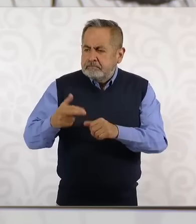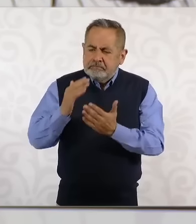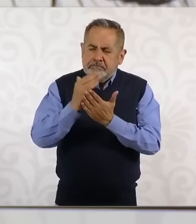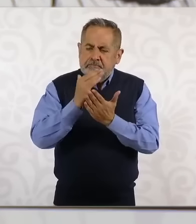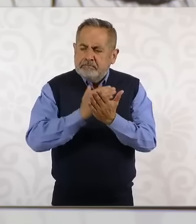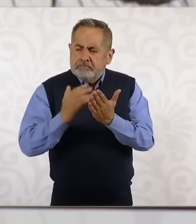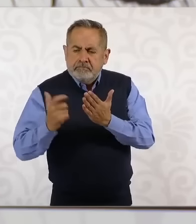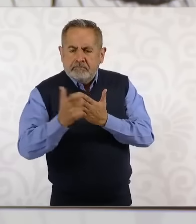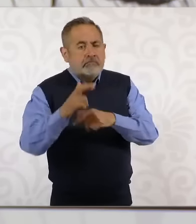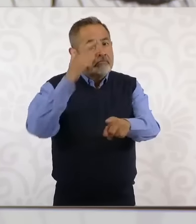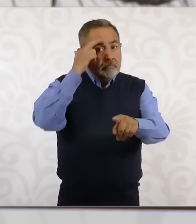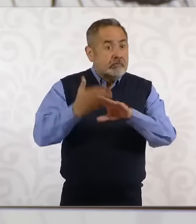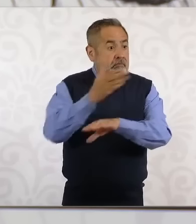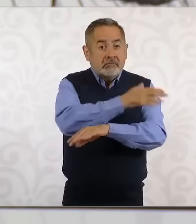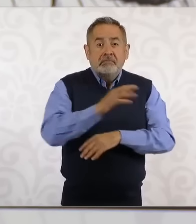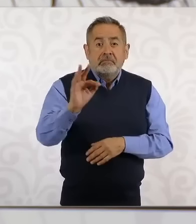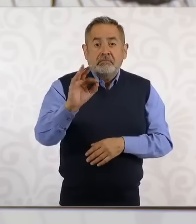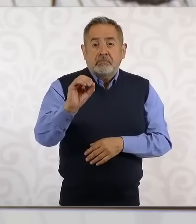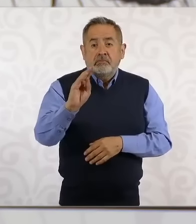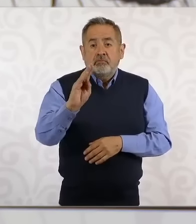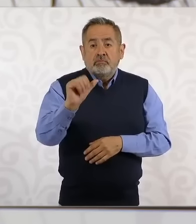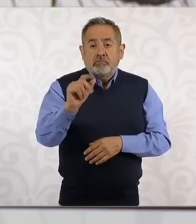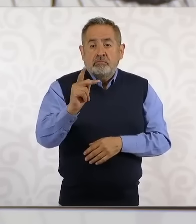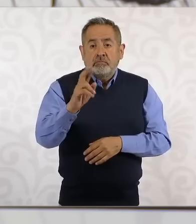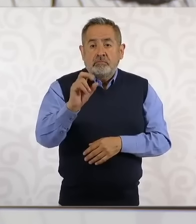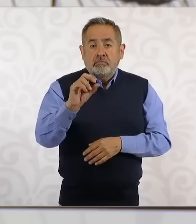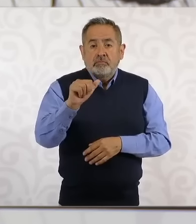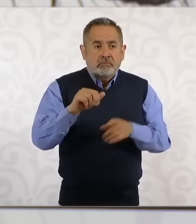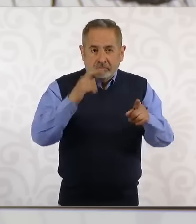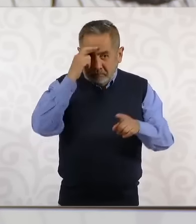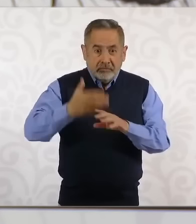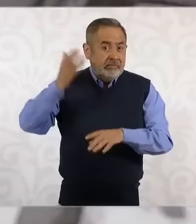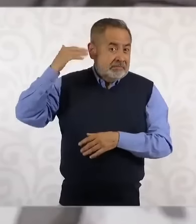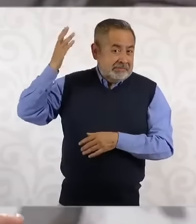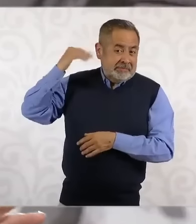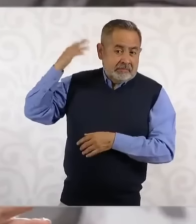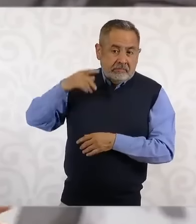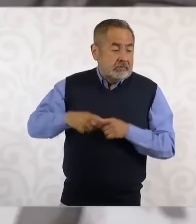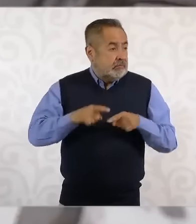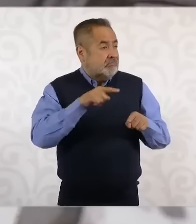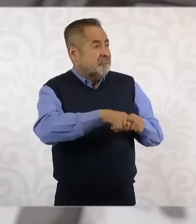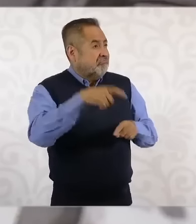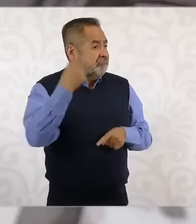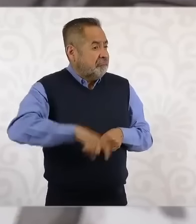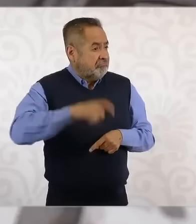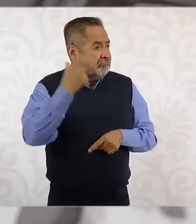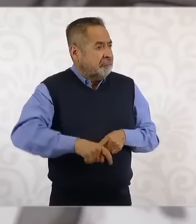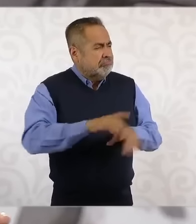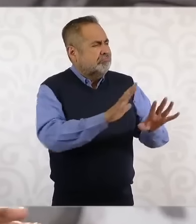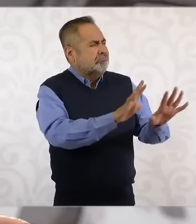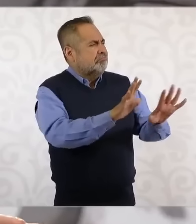del Foba proa, los únicos que liberaron de las deudas fue a los de arriba, a los banqueros,